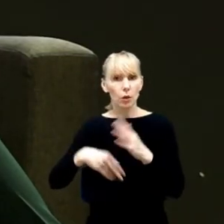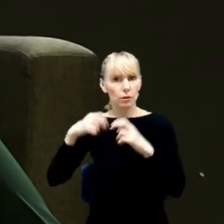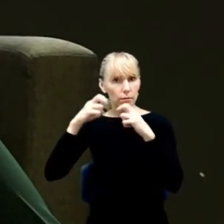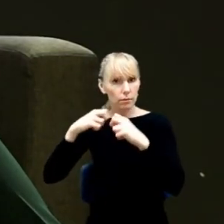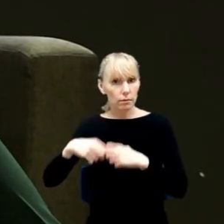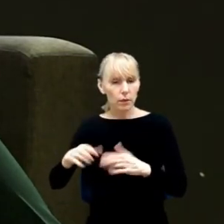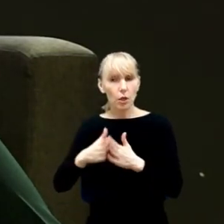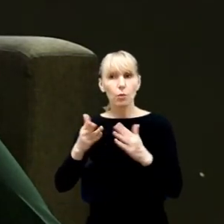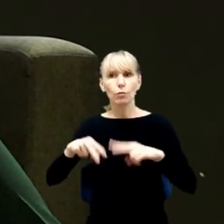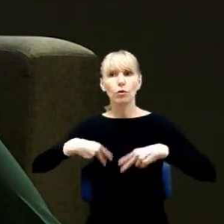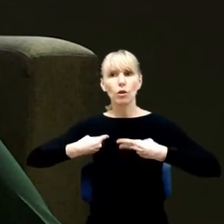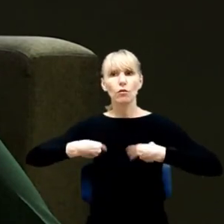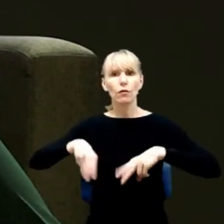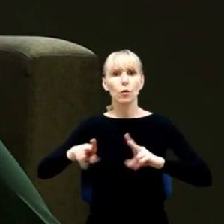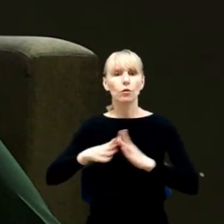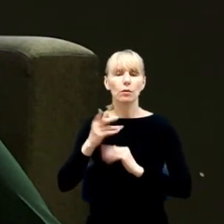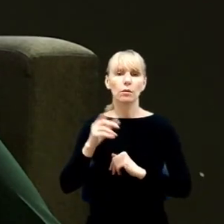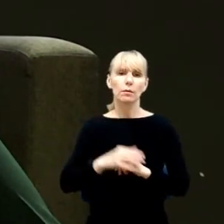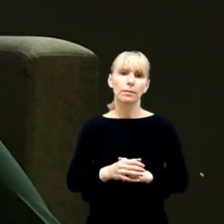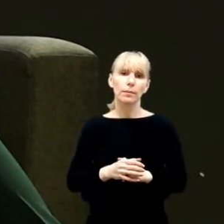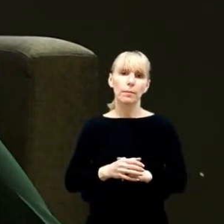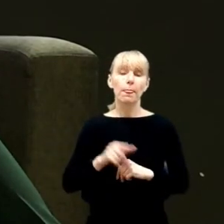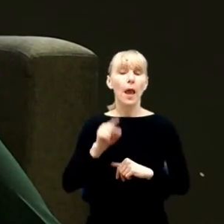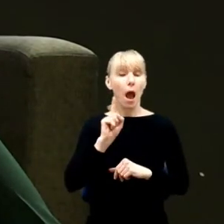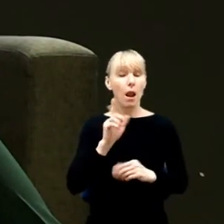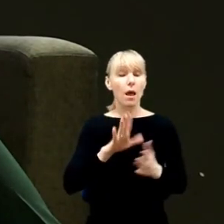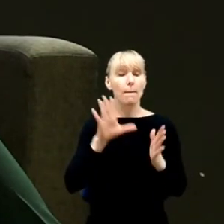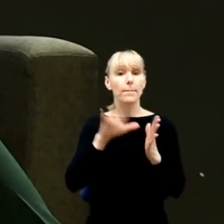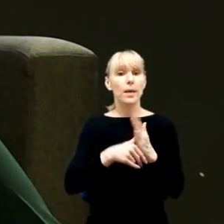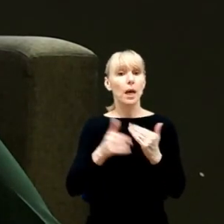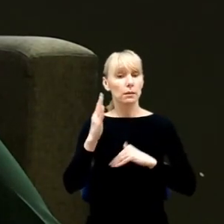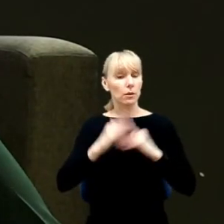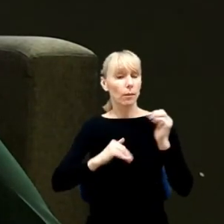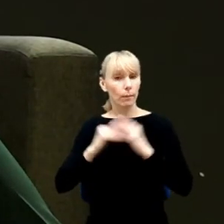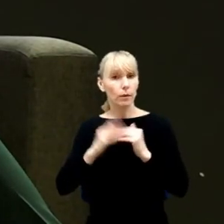Natomiast miasto będzie budować również budynki komunalne.